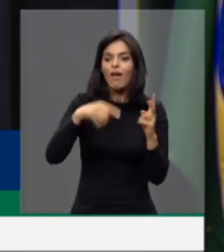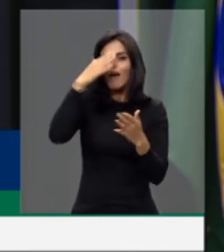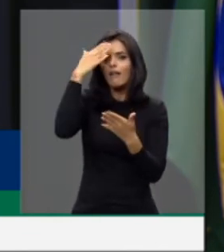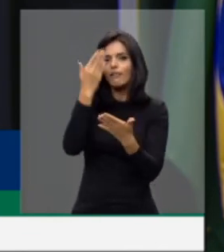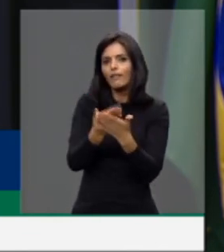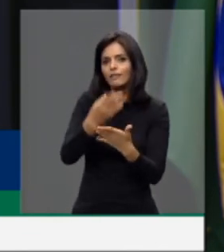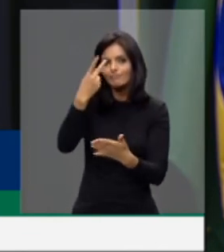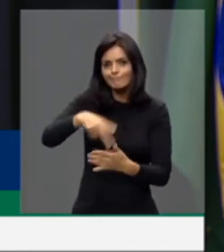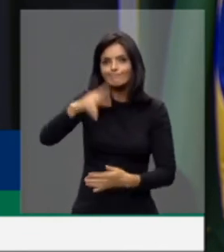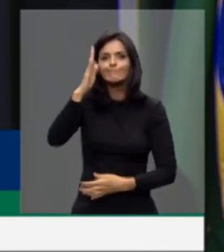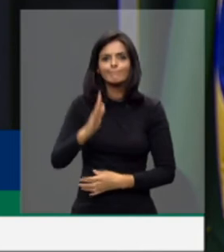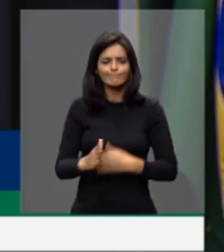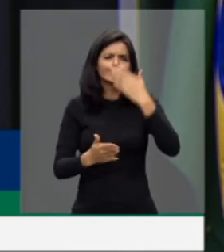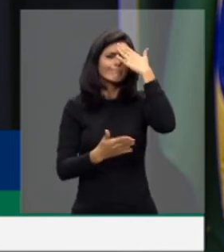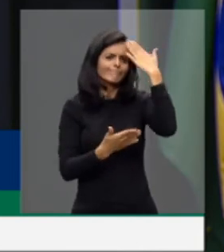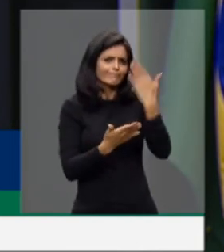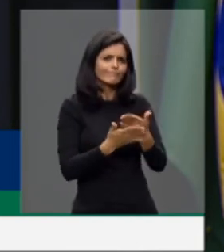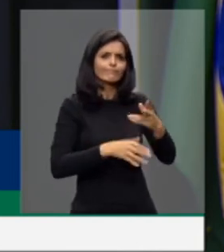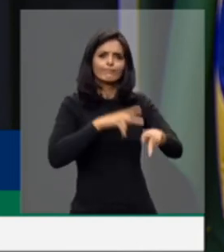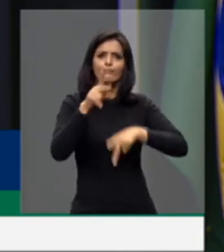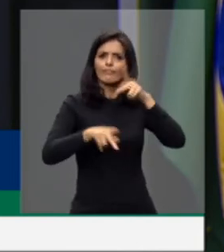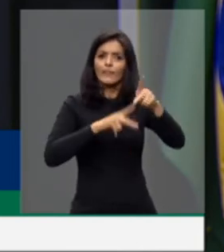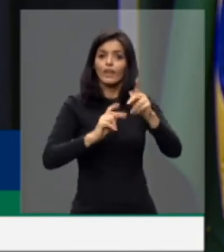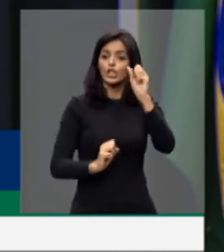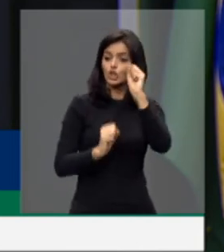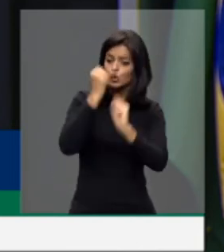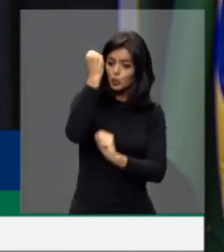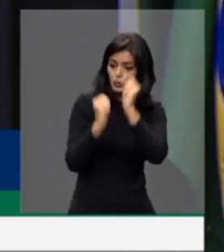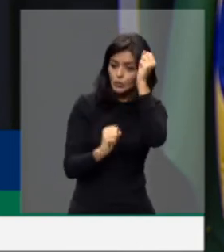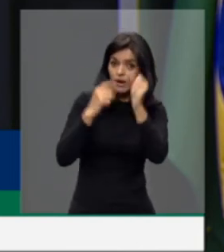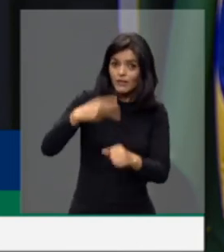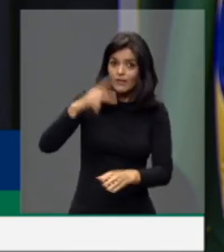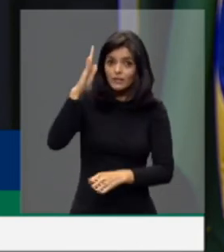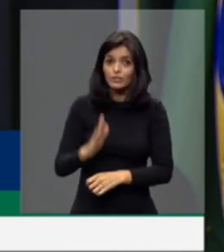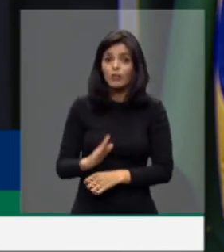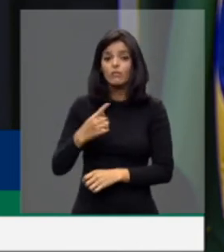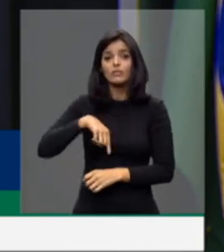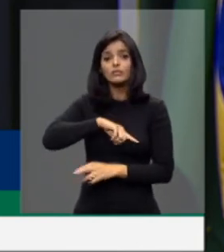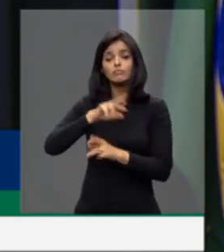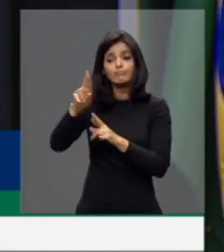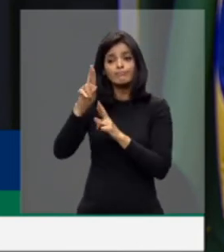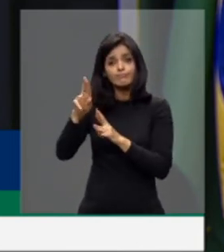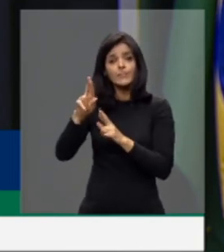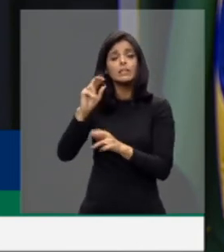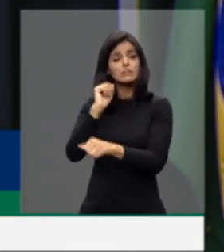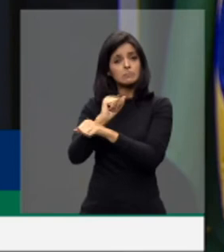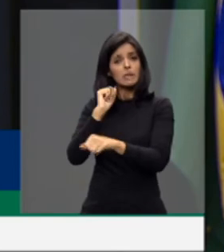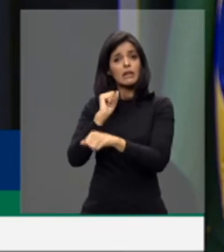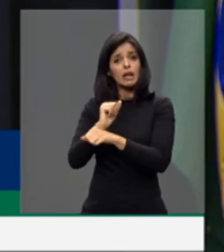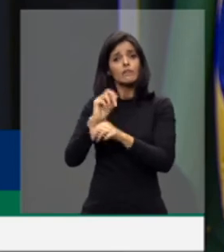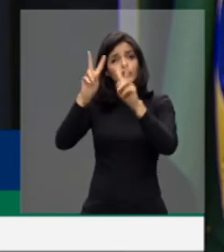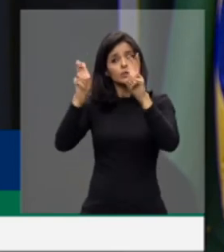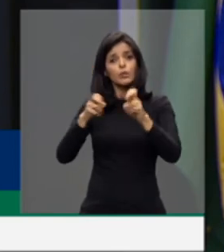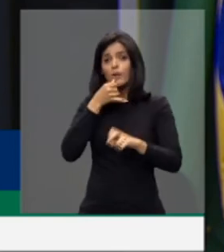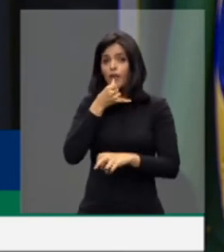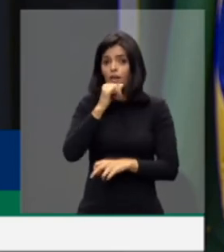ENERGIA COM O MENOR CUSTO DE ENERGIA EÓLICA DO MUNDO. ISSO É ACREDITAR NO BRASIL. É ACREDITAR NOS BRASILEIROS, NA INDÚSTRIA NACIONAL. E ERA ISSO QUE A GENTE ESPERAVA